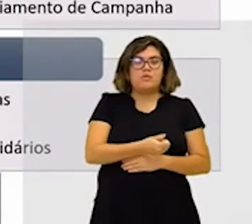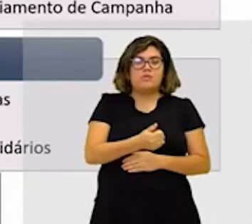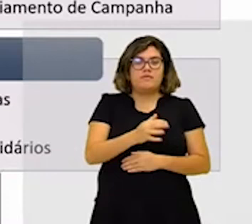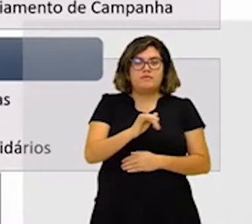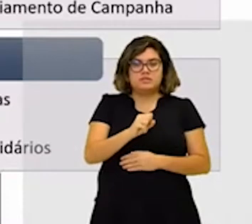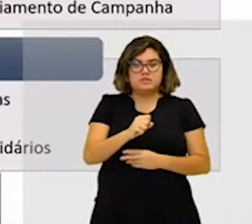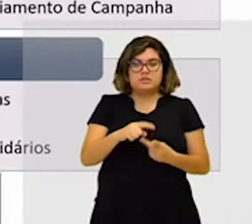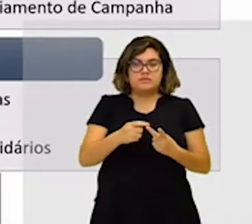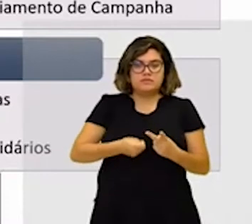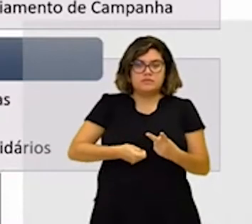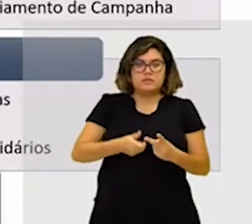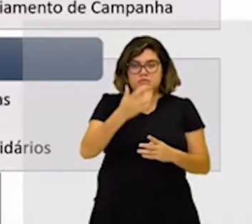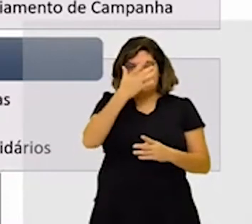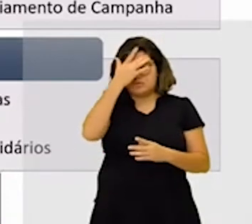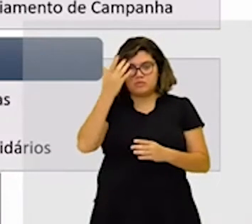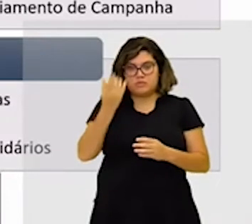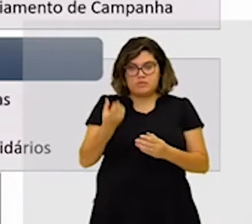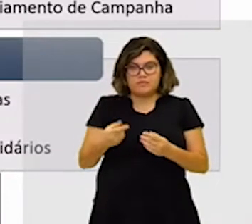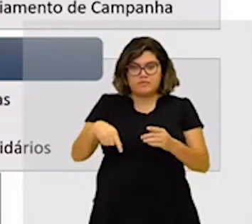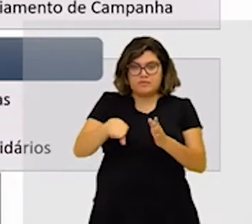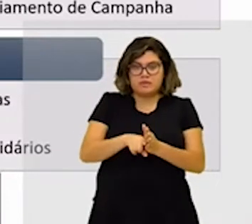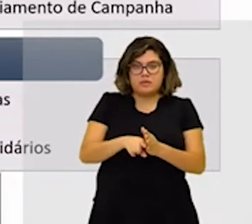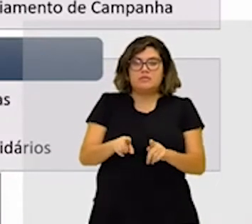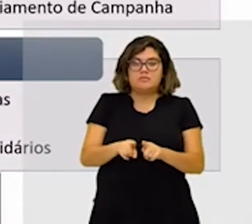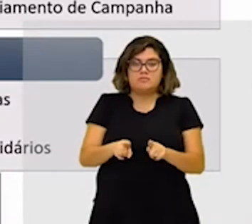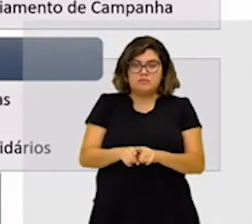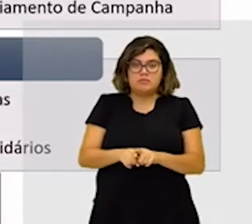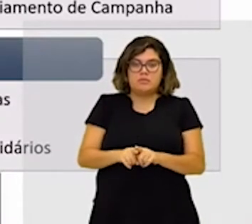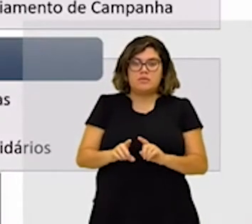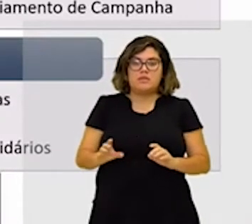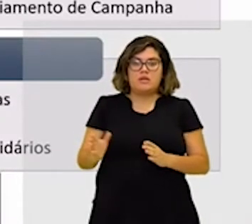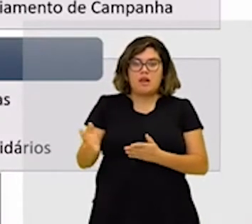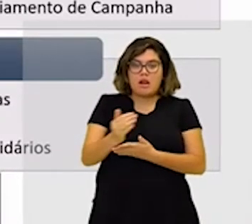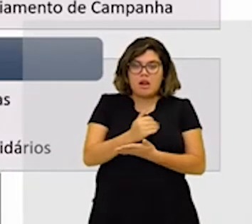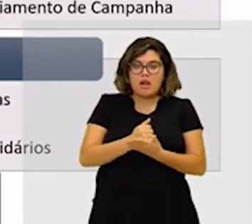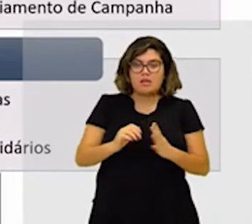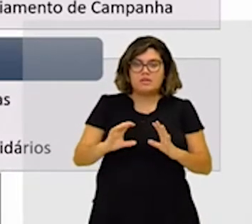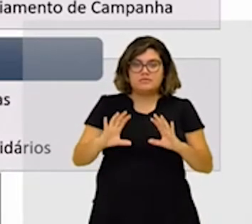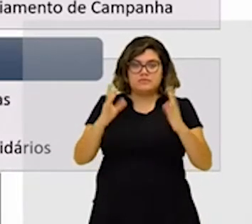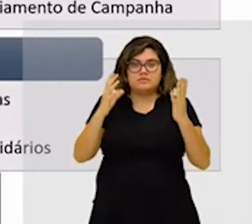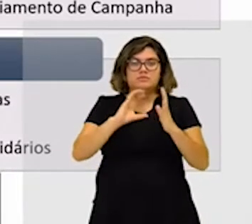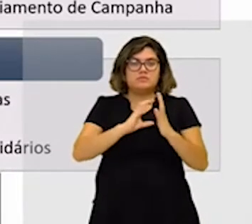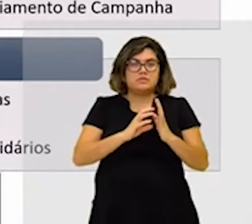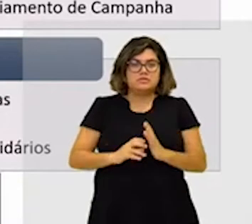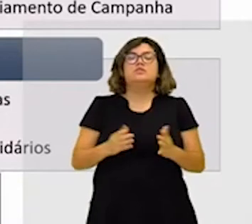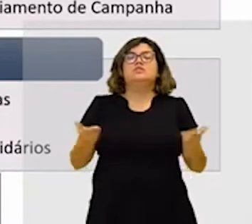partidários são as fontes mais proeminentes de financiamento privado hoje dos partidos